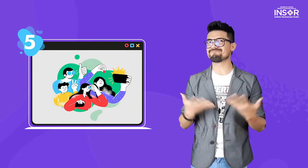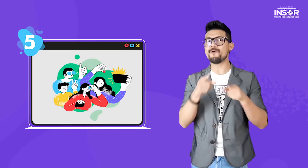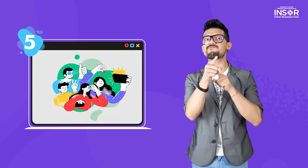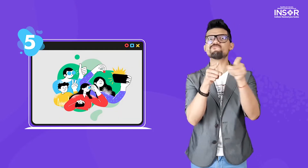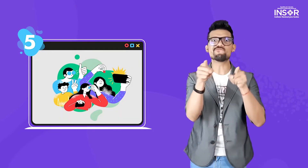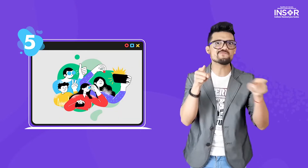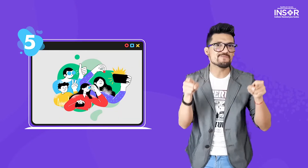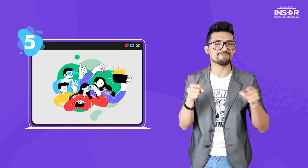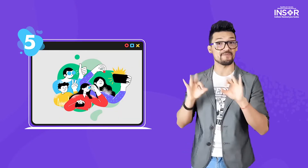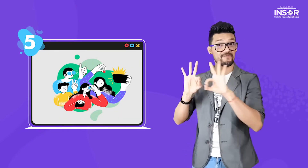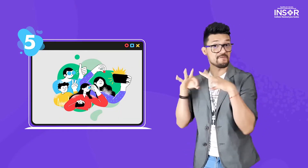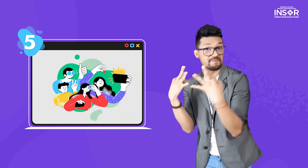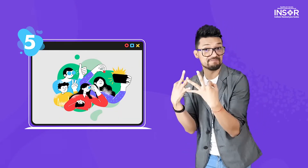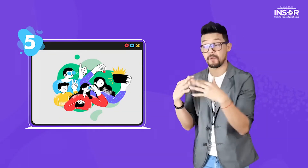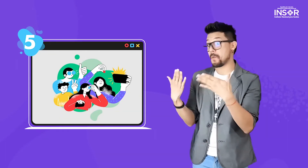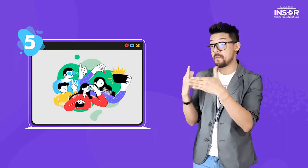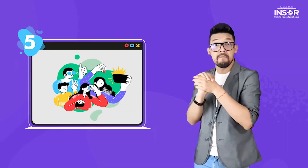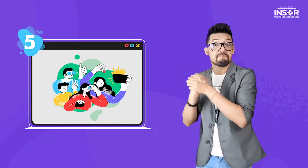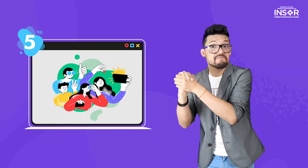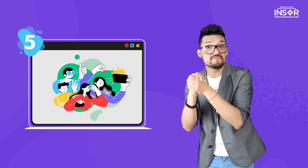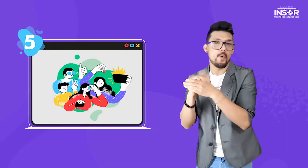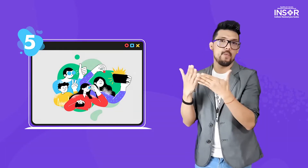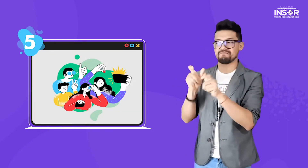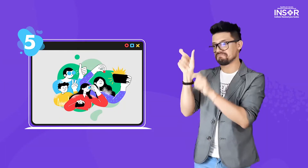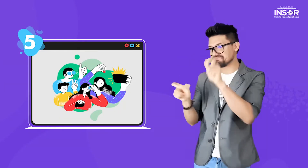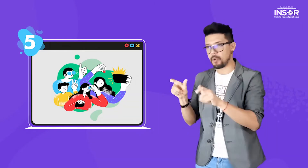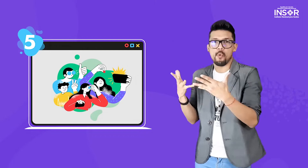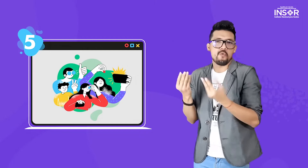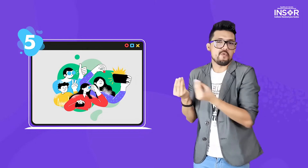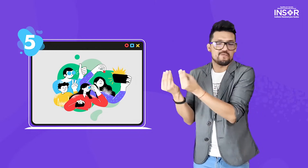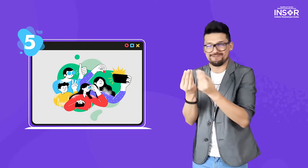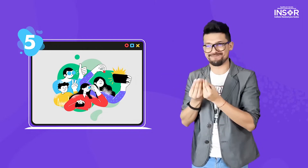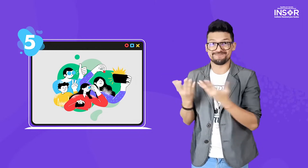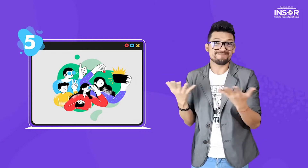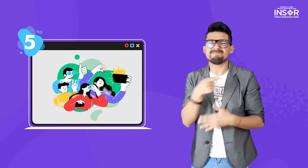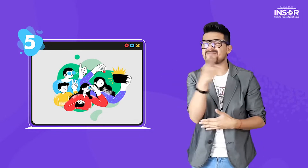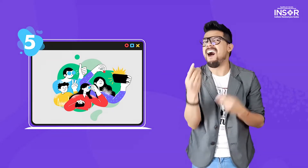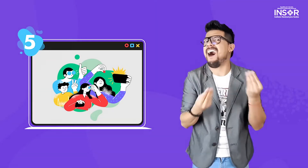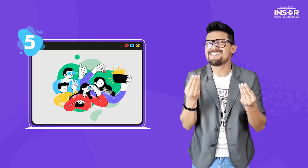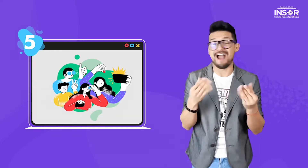Si están compartiendo momentos agradables con familiares, amigos, compañeros, etc.